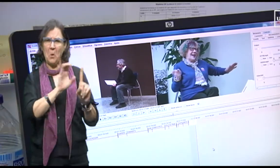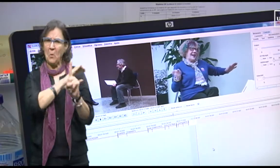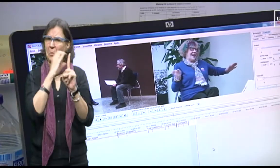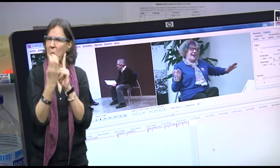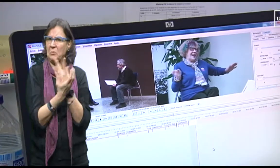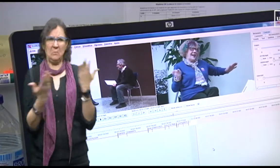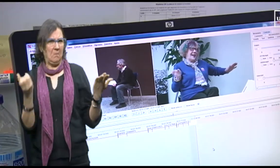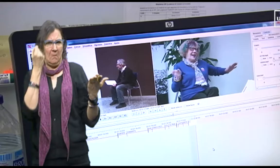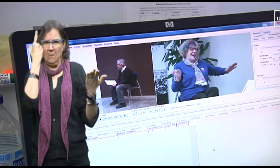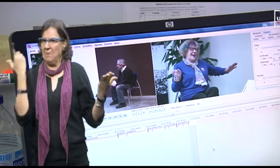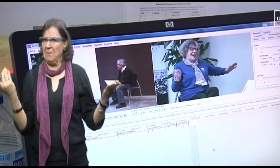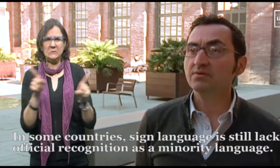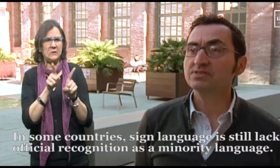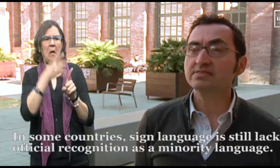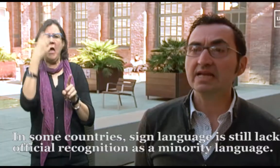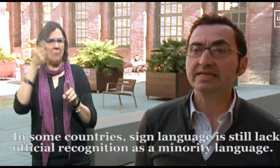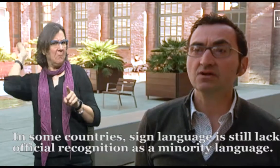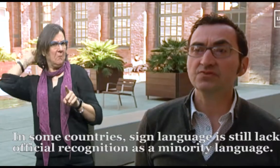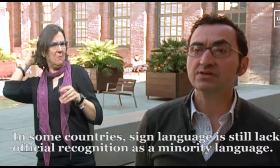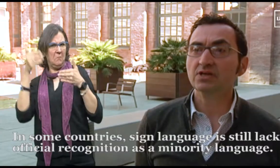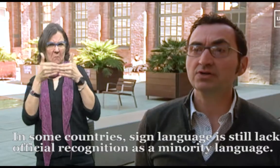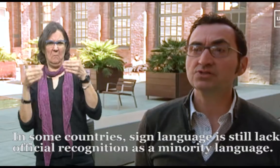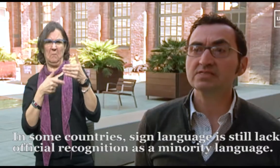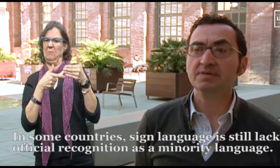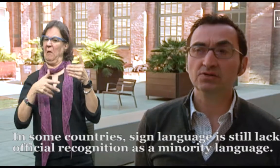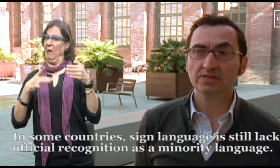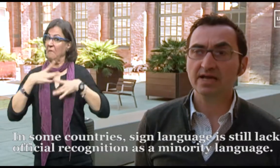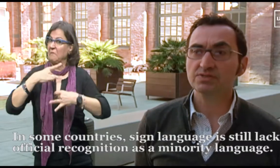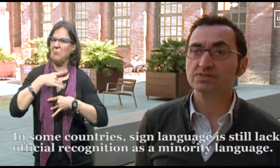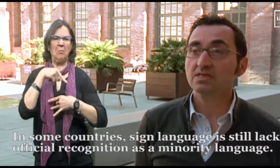En algunos países, el lenguaje de signos nacional aún carece de reconocimiento oficial como idioma minoritario.